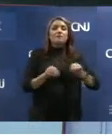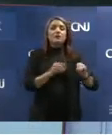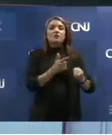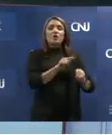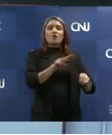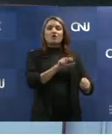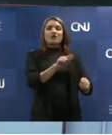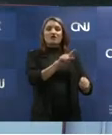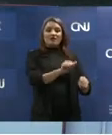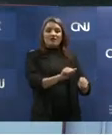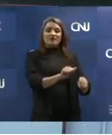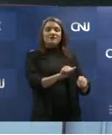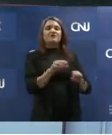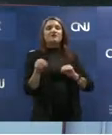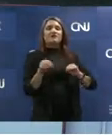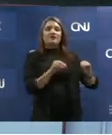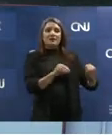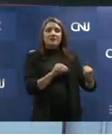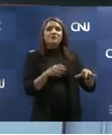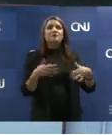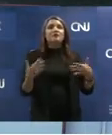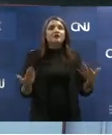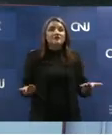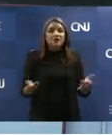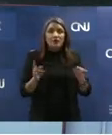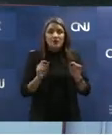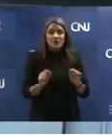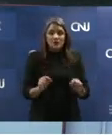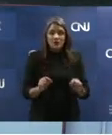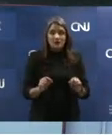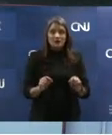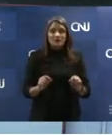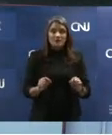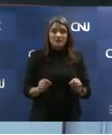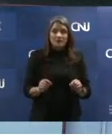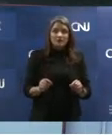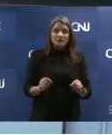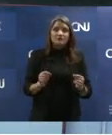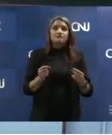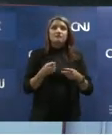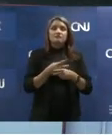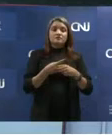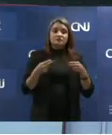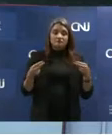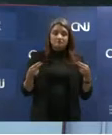Ele não seria afastado da jurisdição, mas apenas para ele.